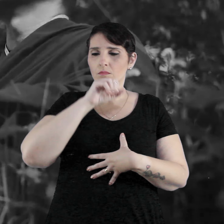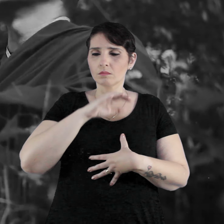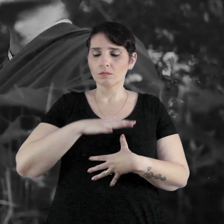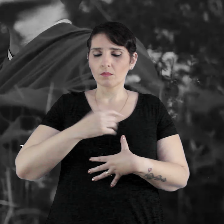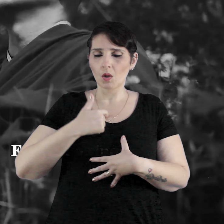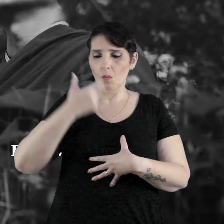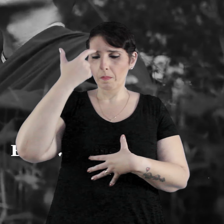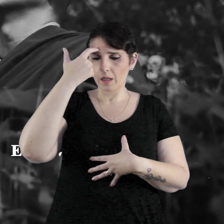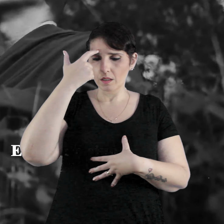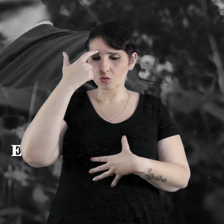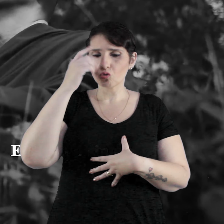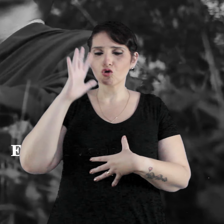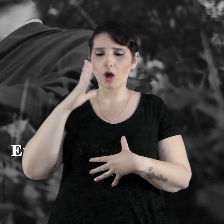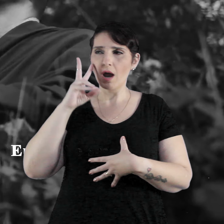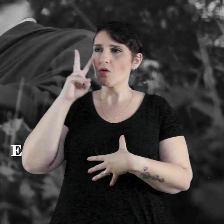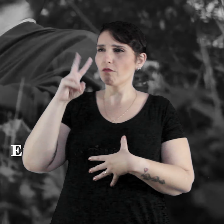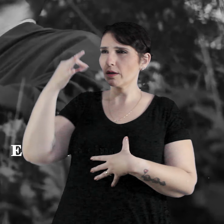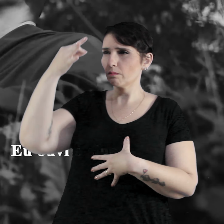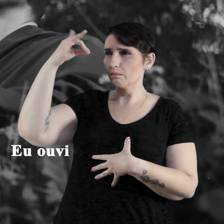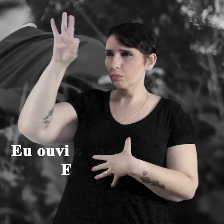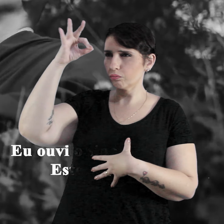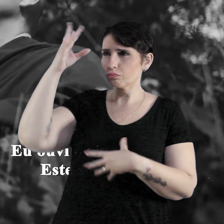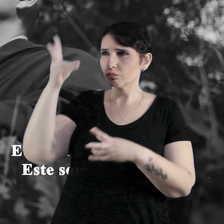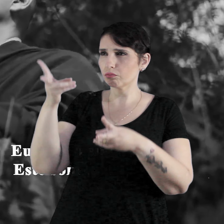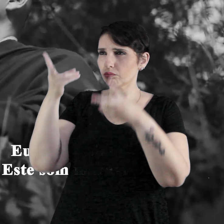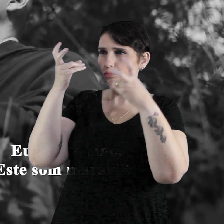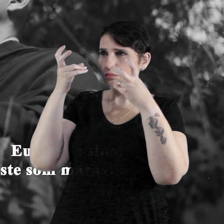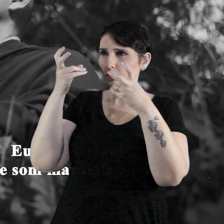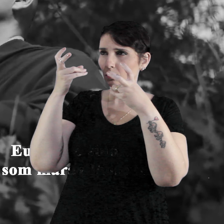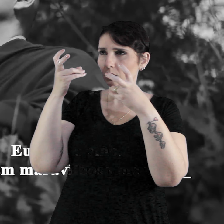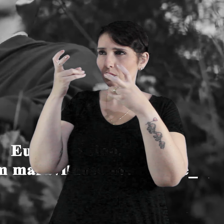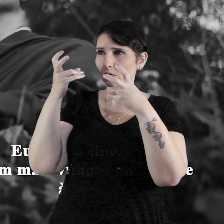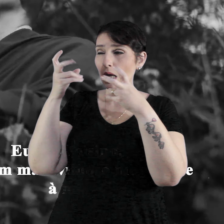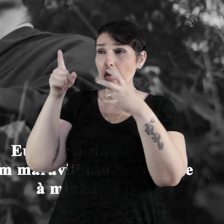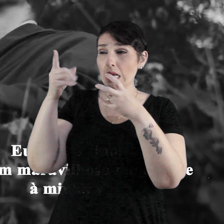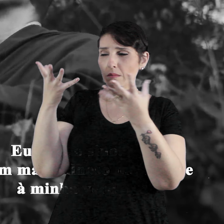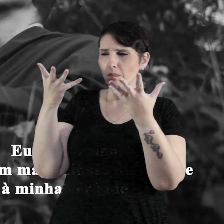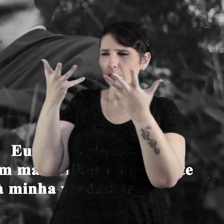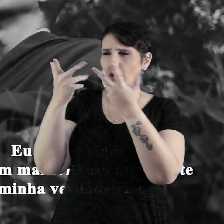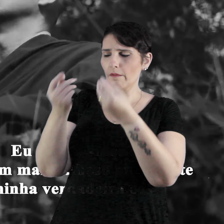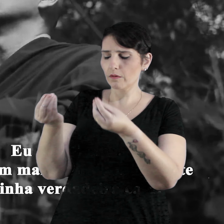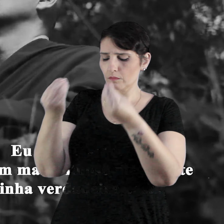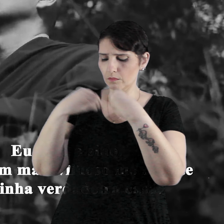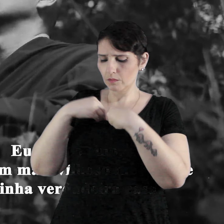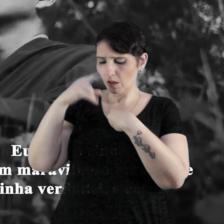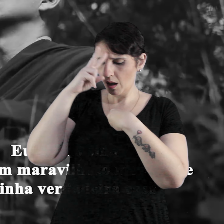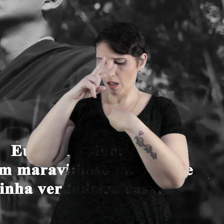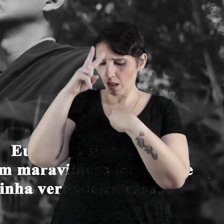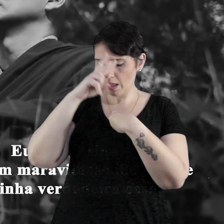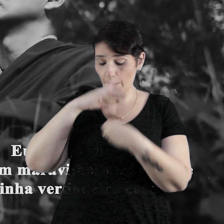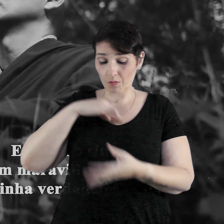Eu ouvi o sino. Este som maravilhoso me remete à minha verdadeira casa.